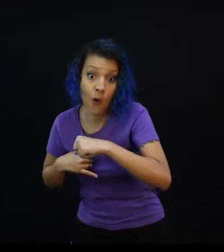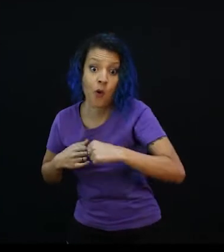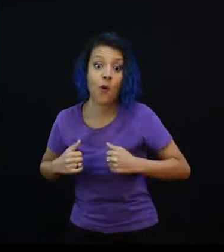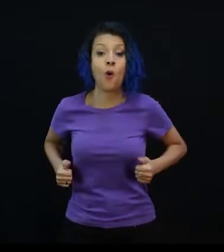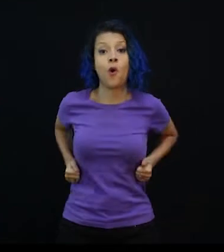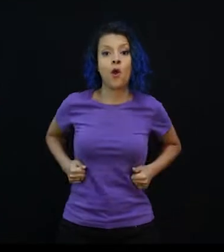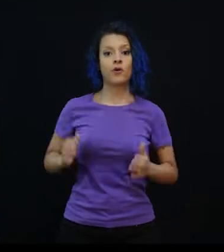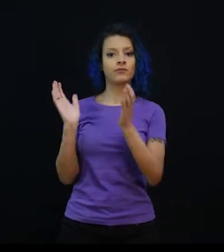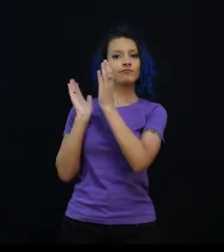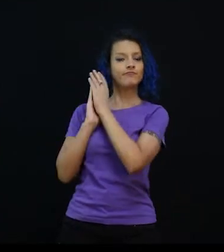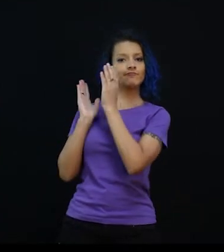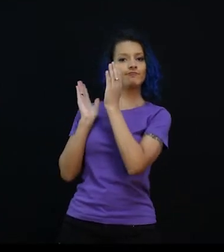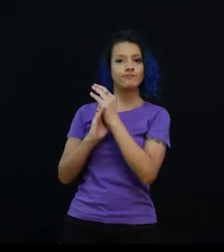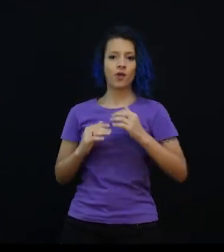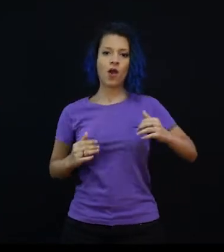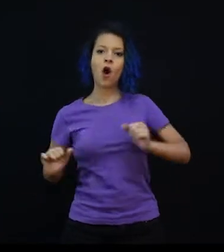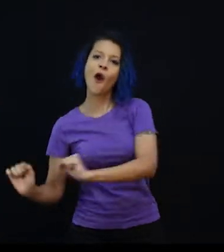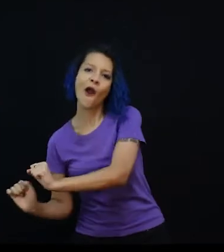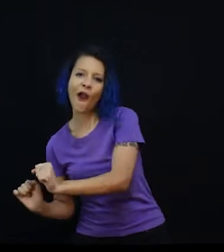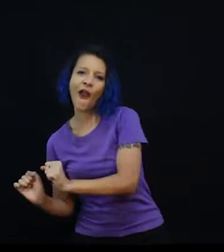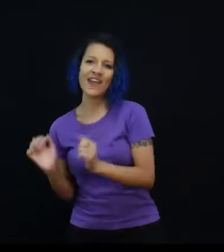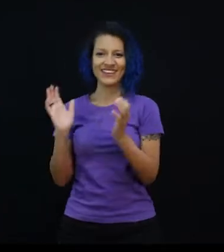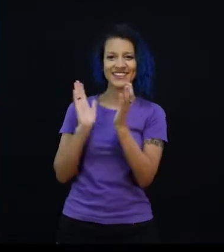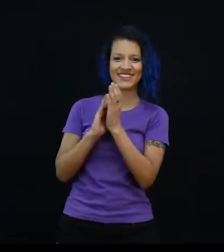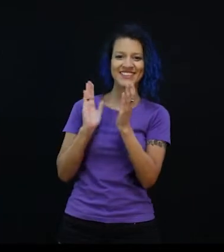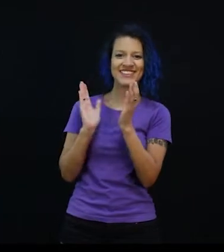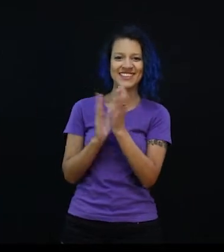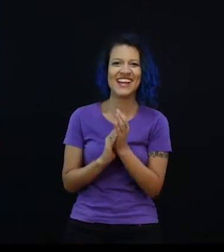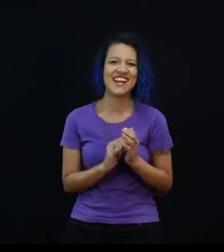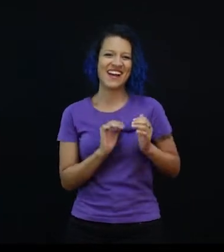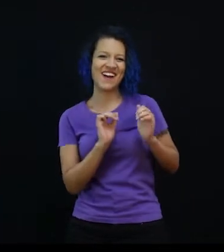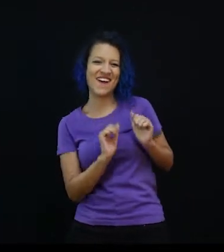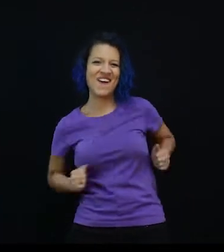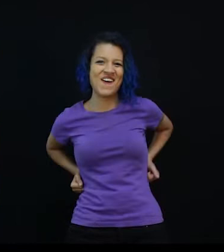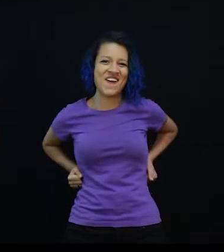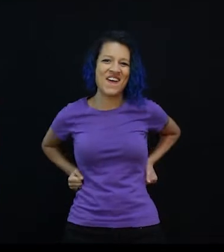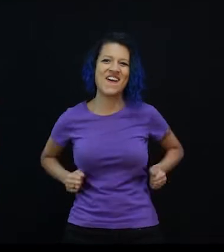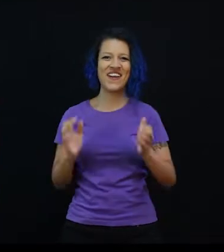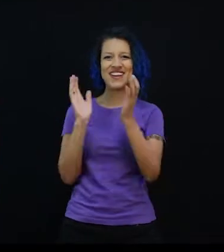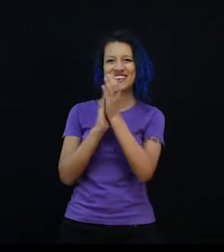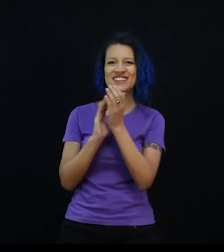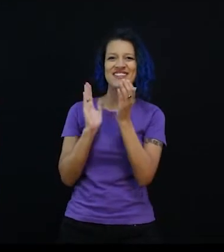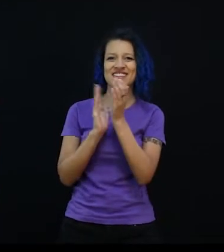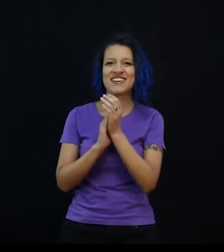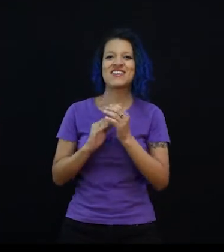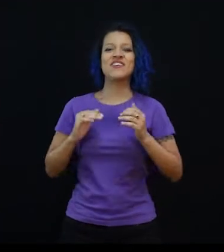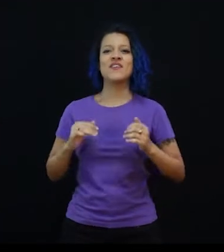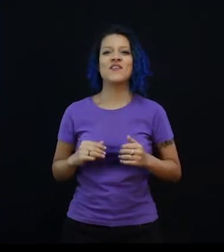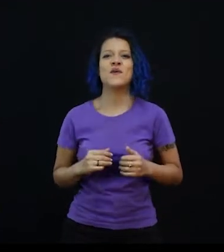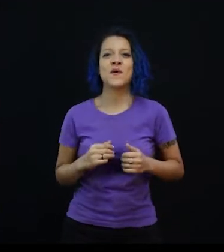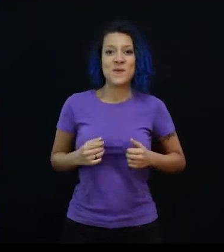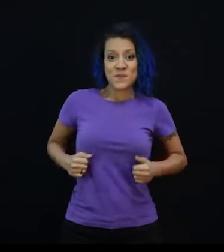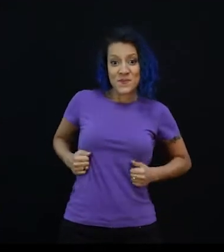Oin oin